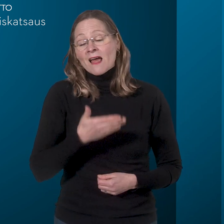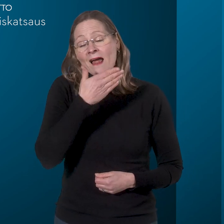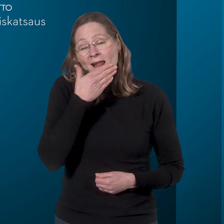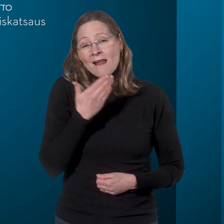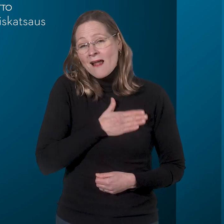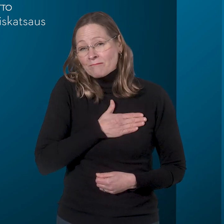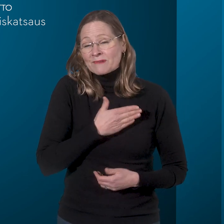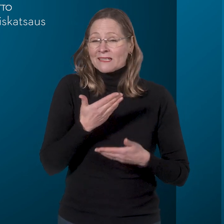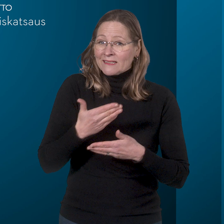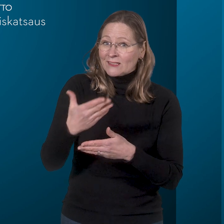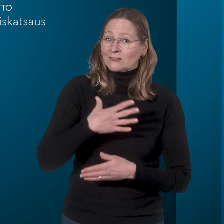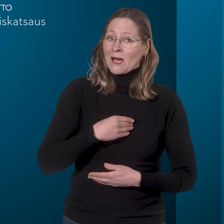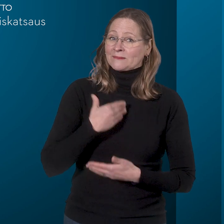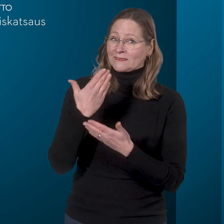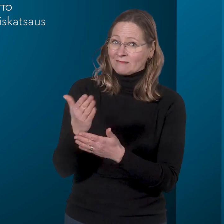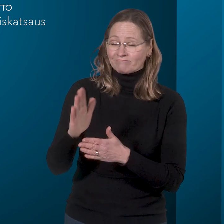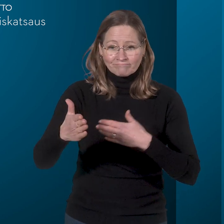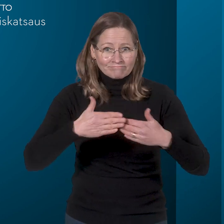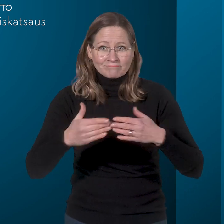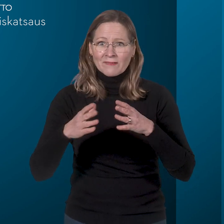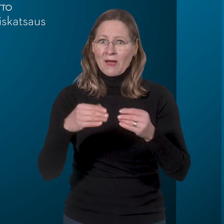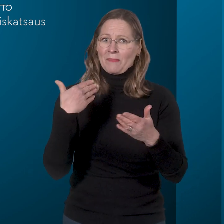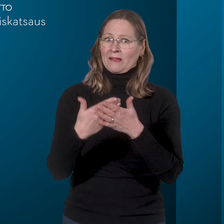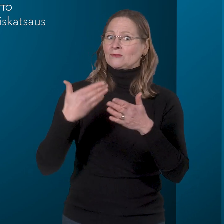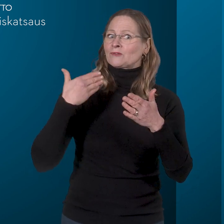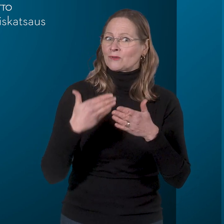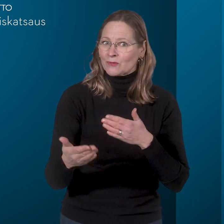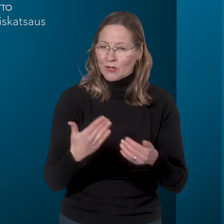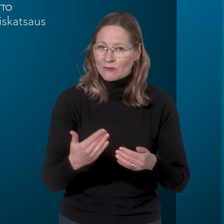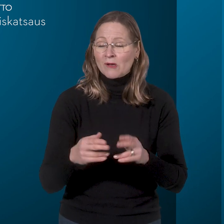Lämpimät kiitokset Ansalle hänen tekemästään vapaaehtoistyöstä -